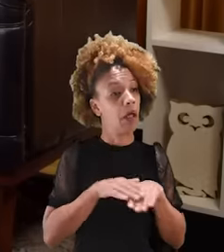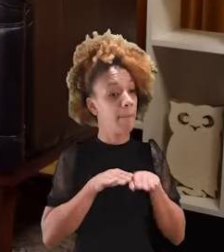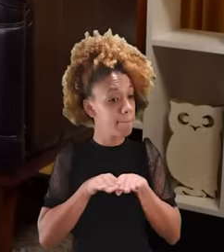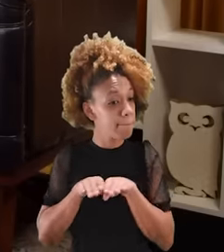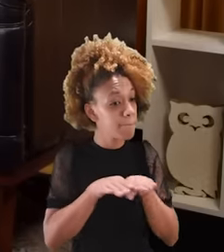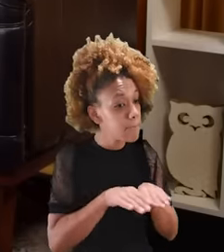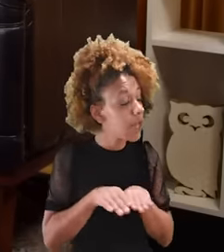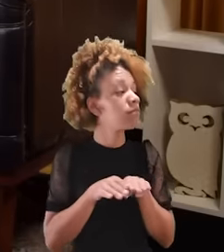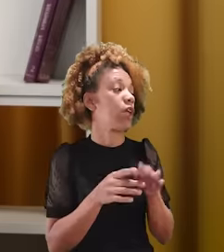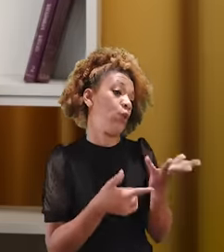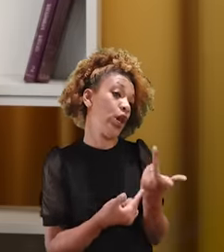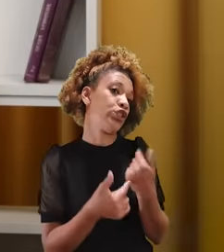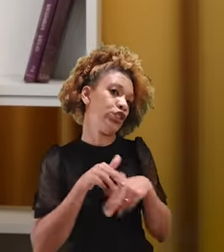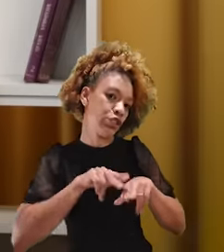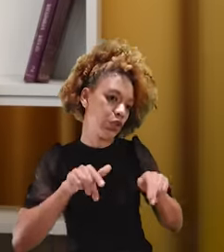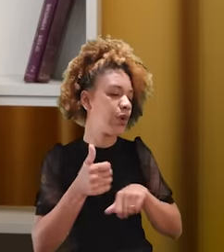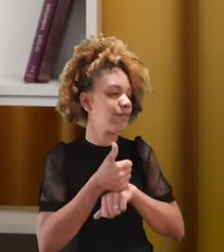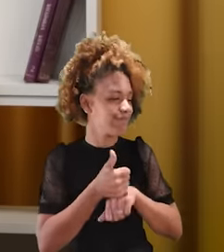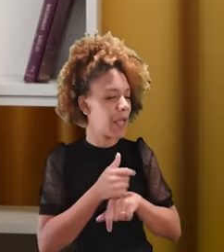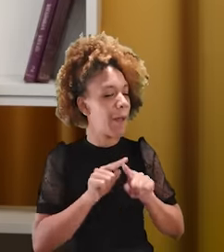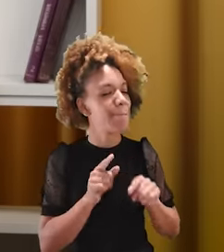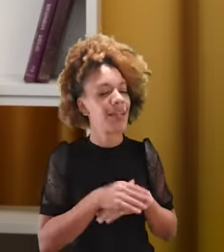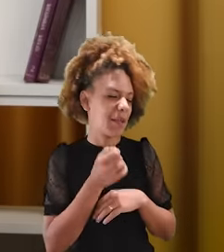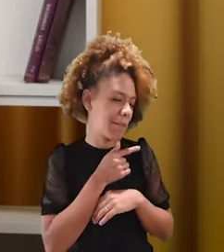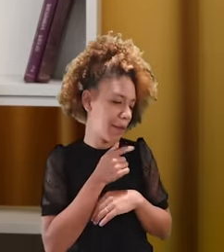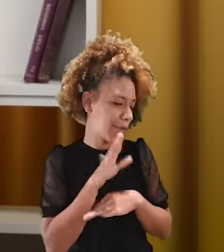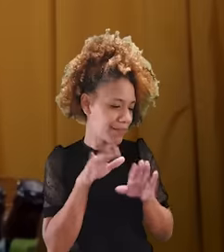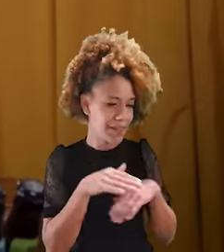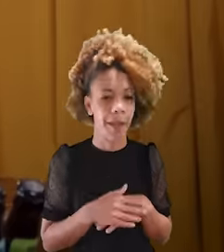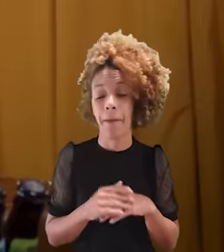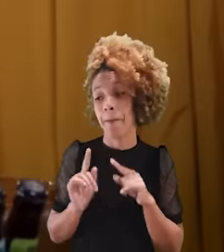o artista e outras profissões Mas voltando sem a piadinha babaca que eu trou aqui eu acho sim